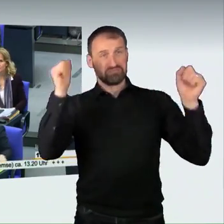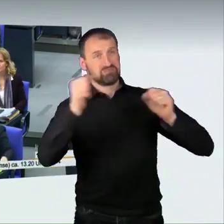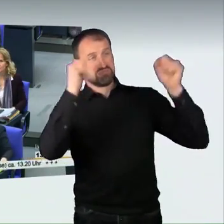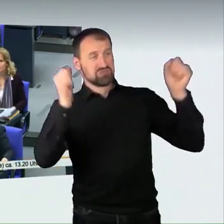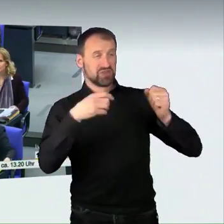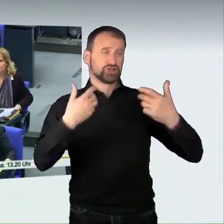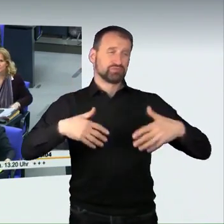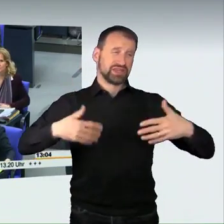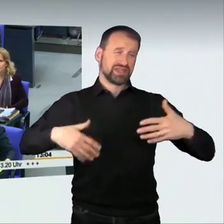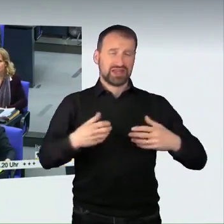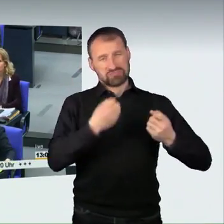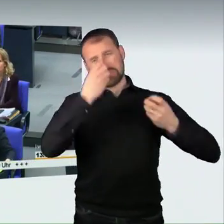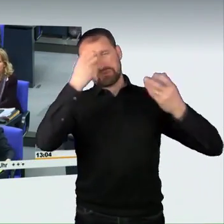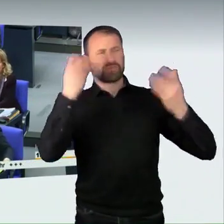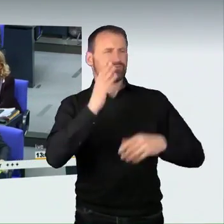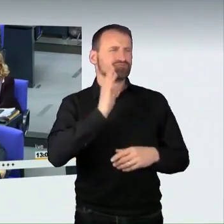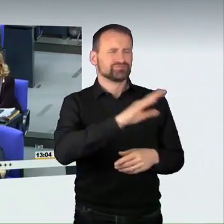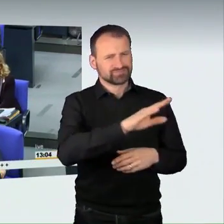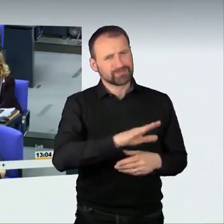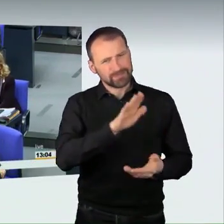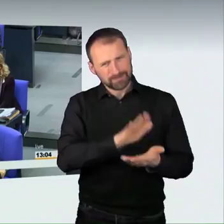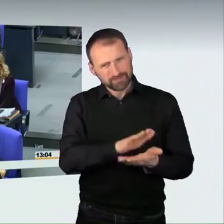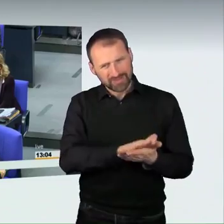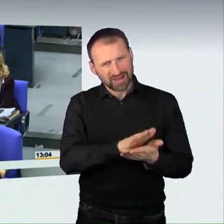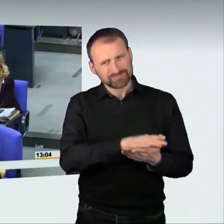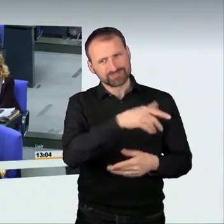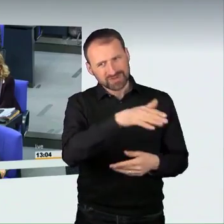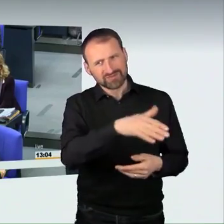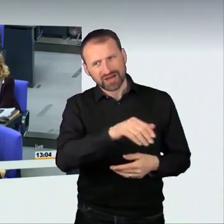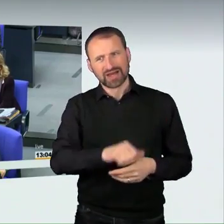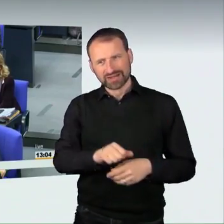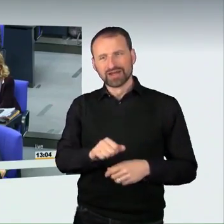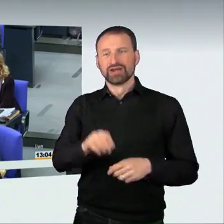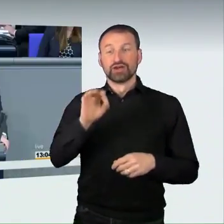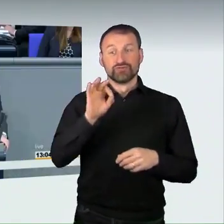weiter Schutzbretter heraus! Das funktioniert effektiv. Die Argumentation funktioniert bisher nicht.